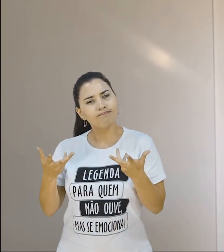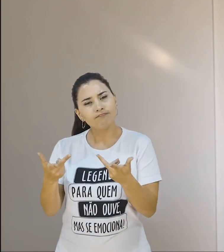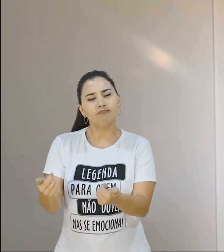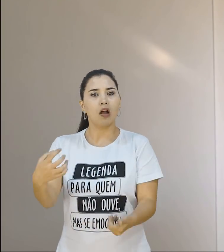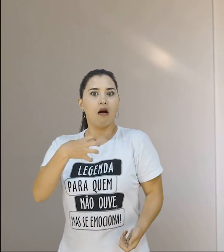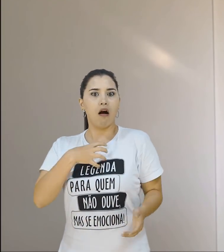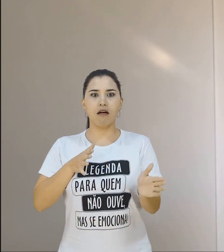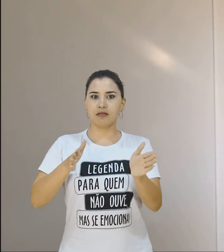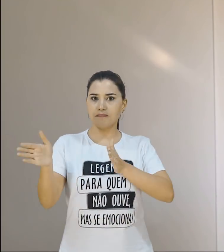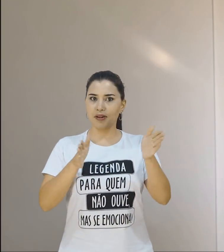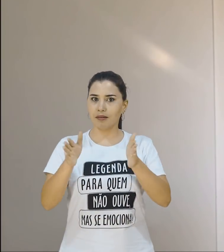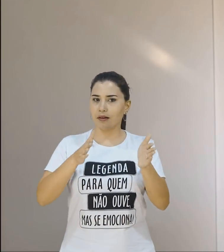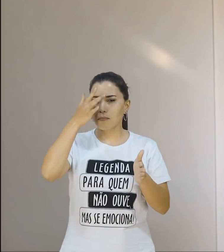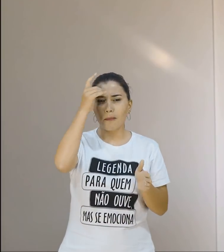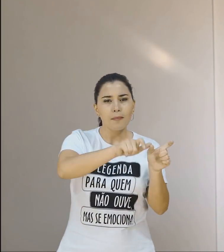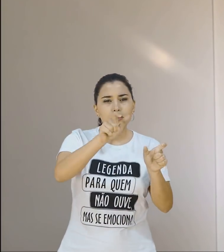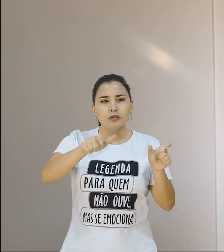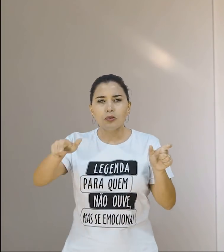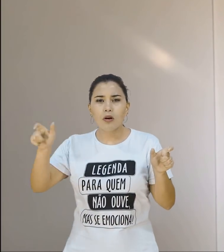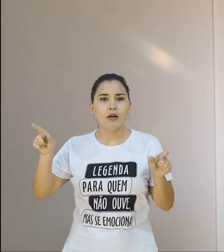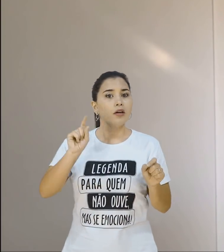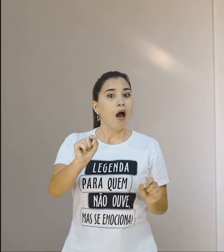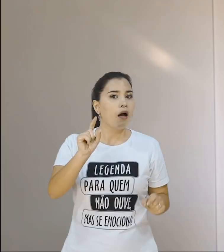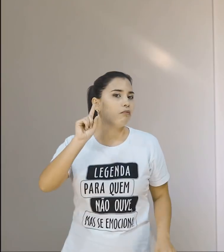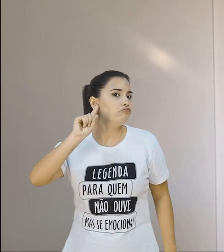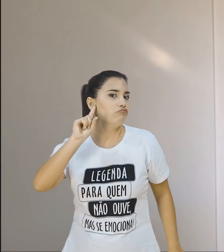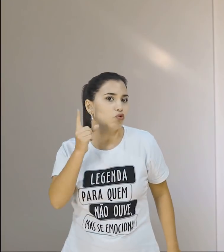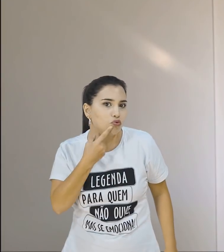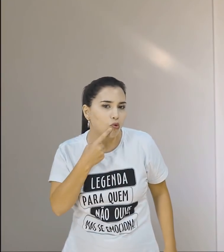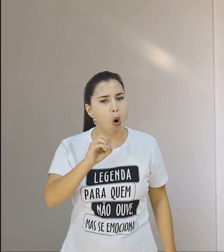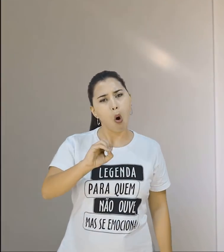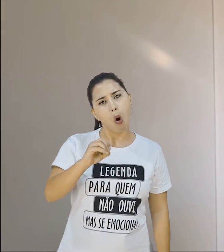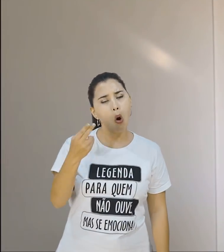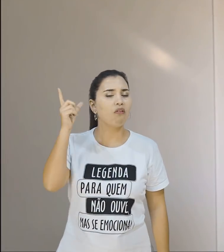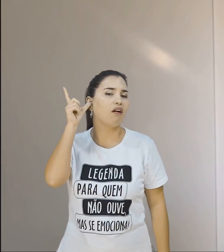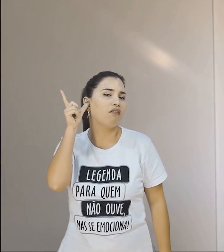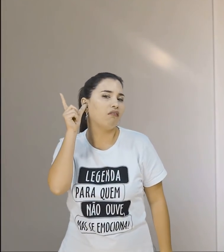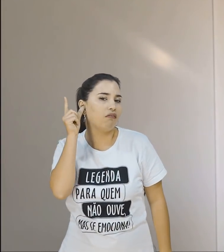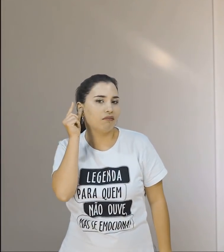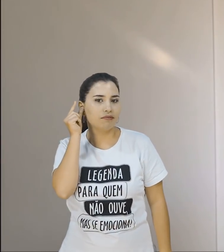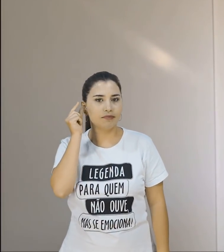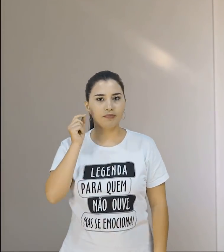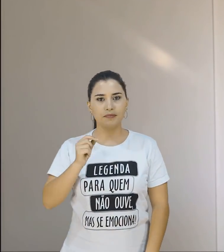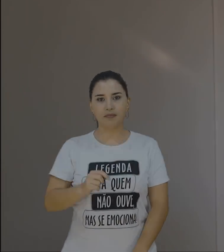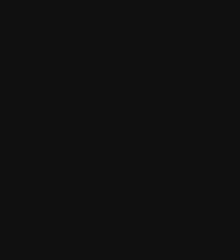poderosa e maravilhosa de acessibilidade para as pessoas que não ouvem ou que ouvem mal.